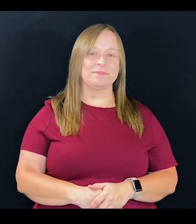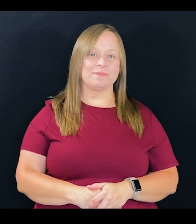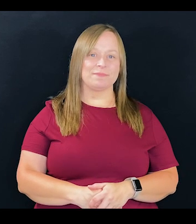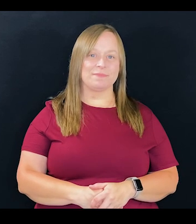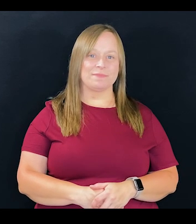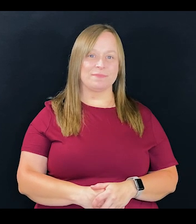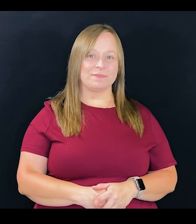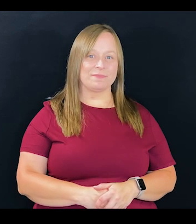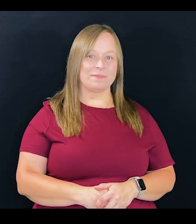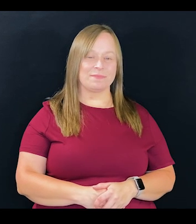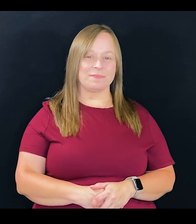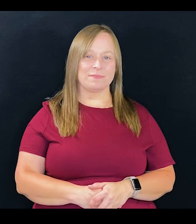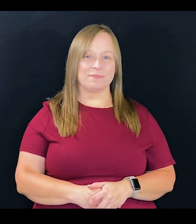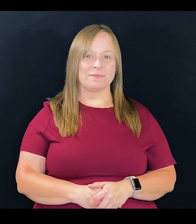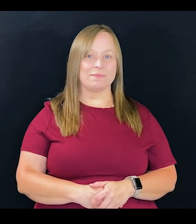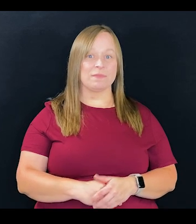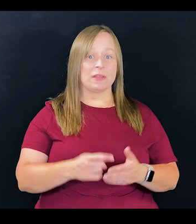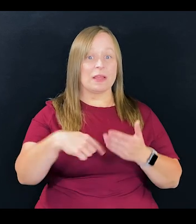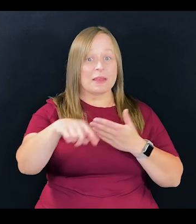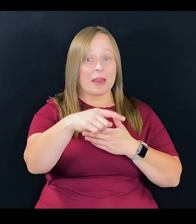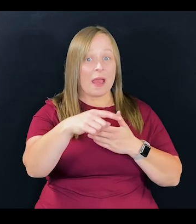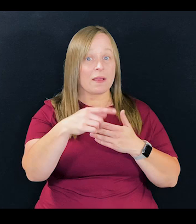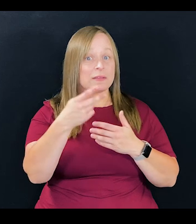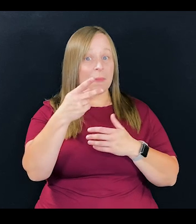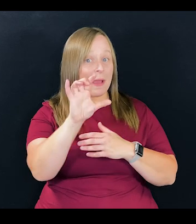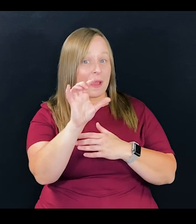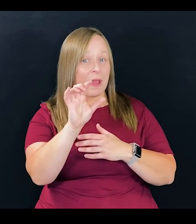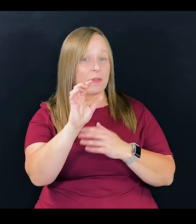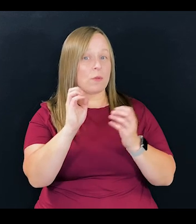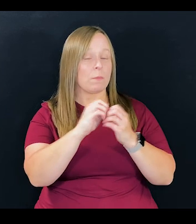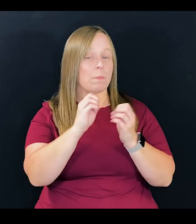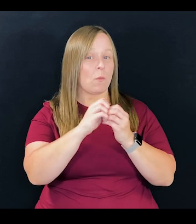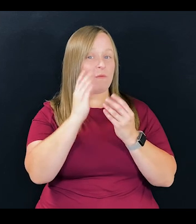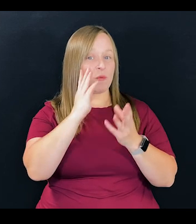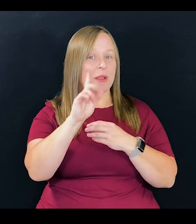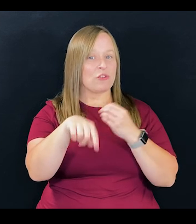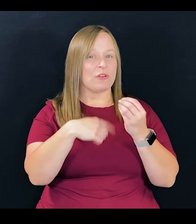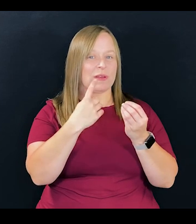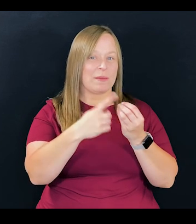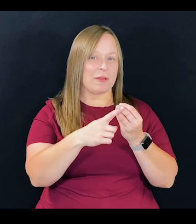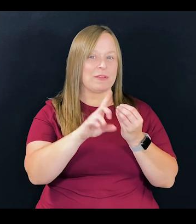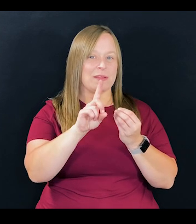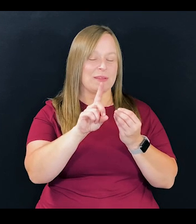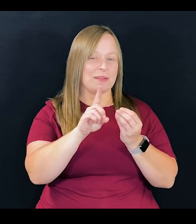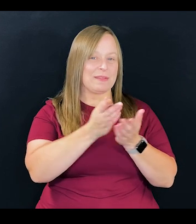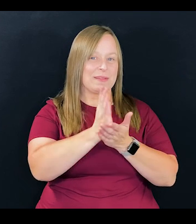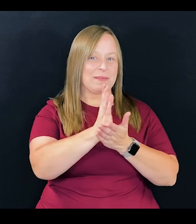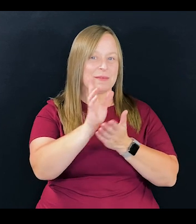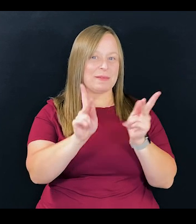o comente a continuación. Sintonice nuestro próximo podcast donde le brindaremos más información